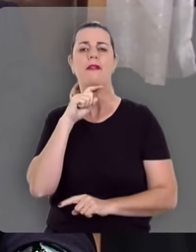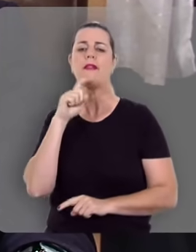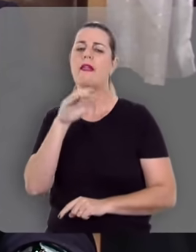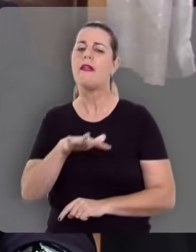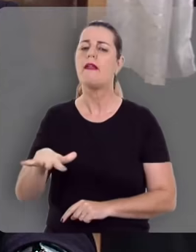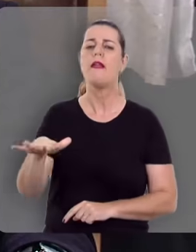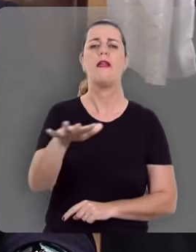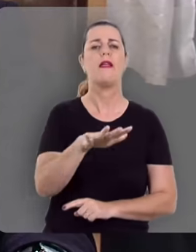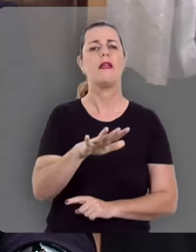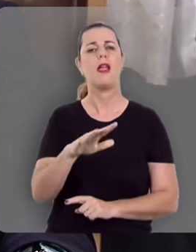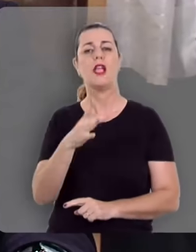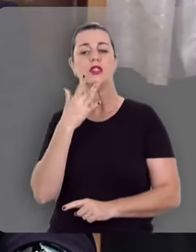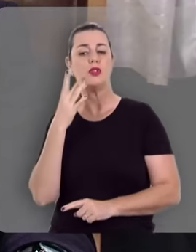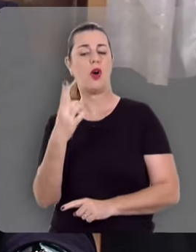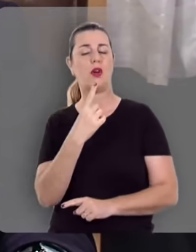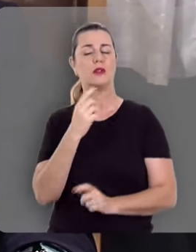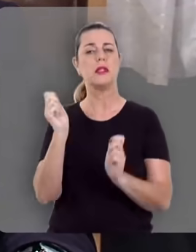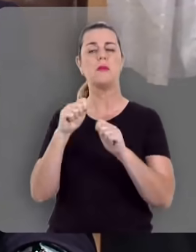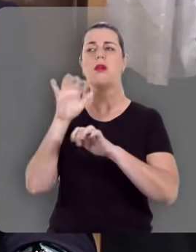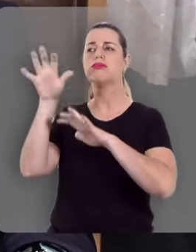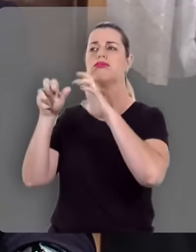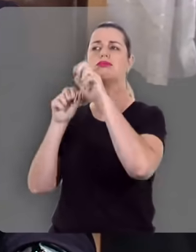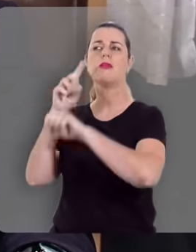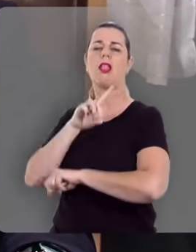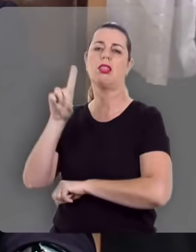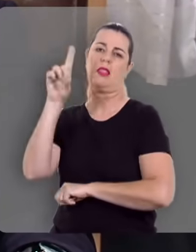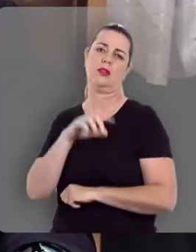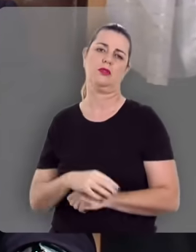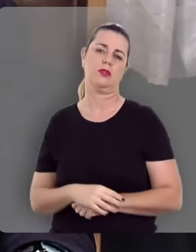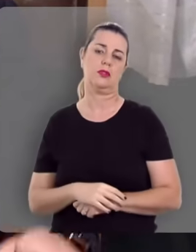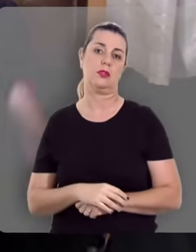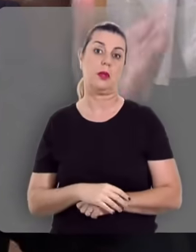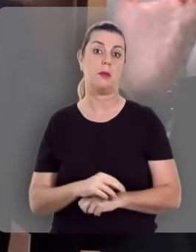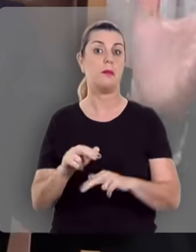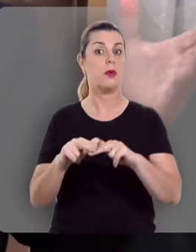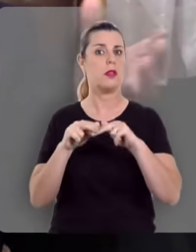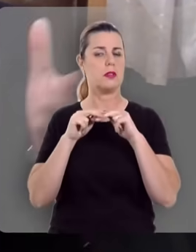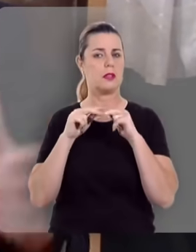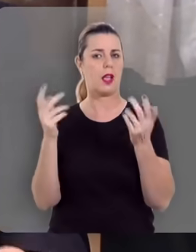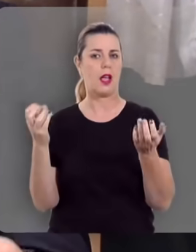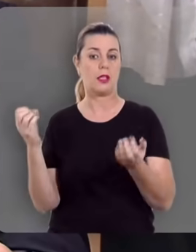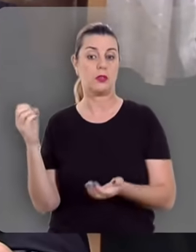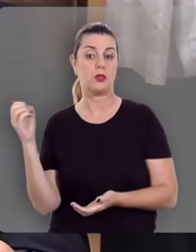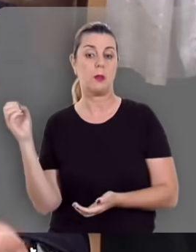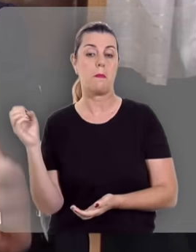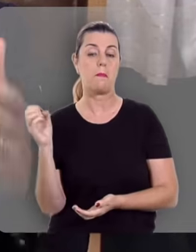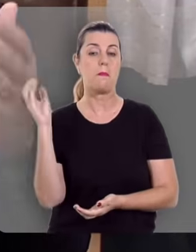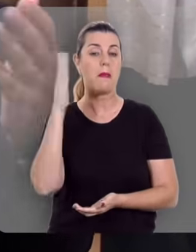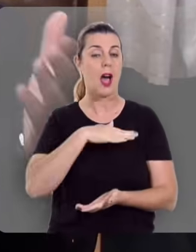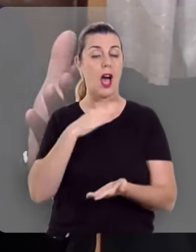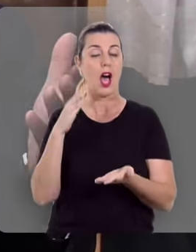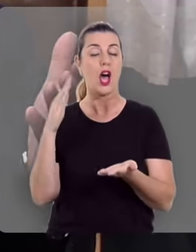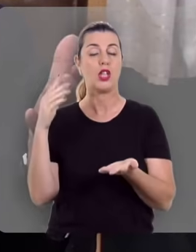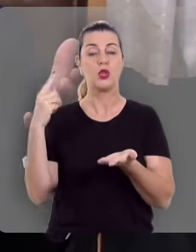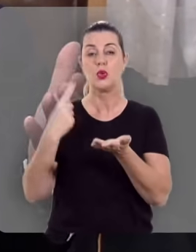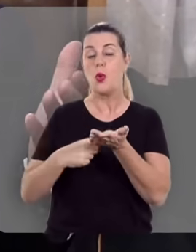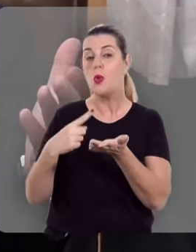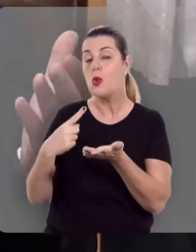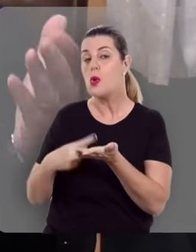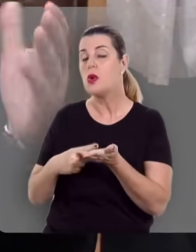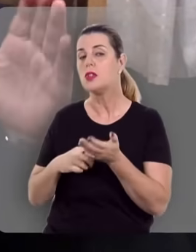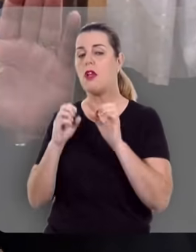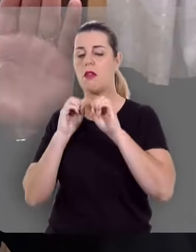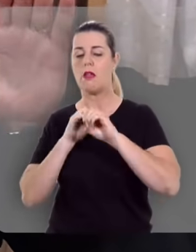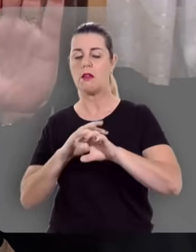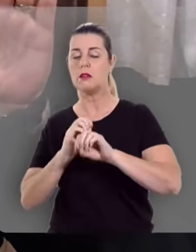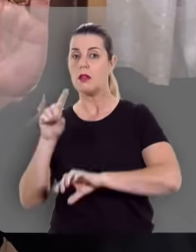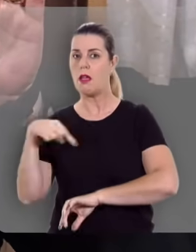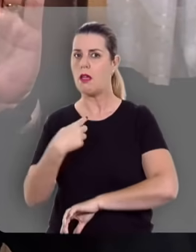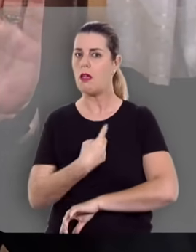jamais buscaria a Deus é isso que as bad news 10 as más notícias ensinam e aí quando nós vemos